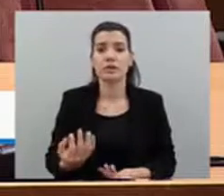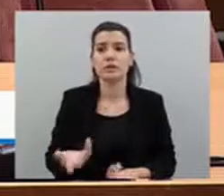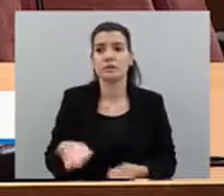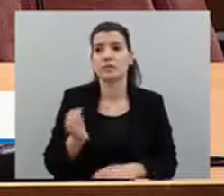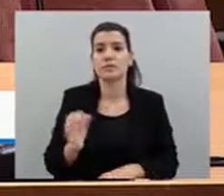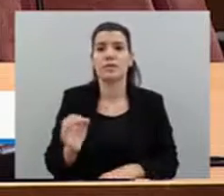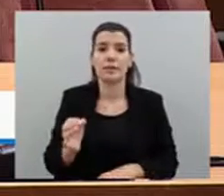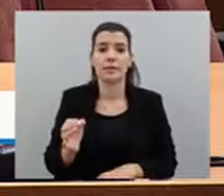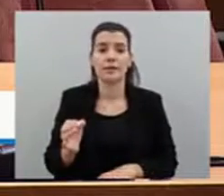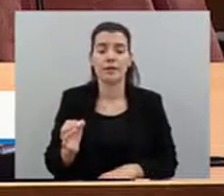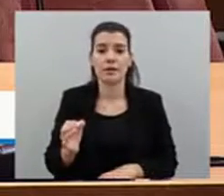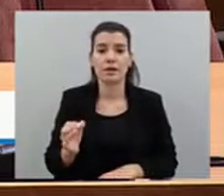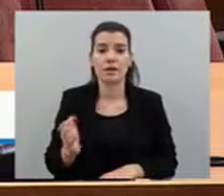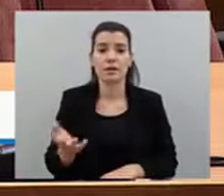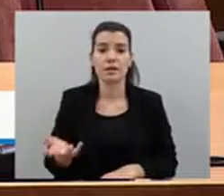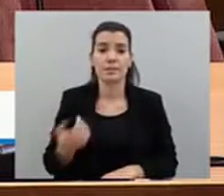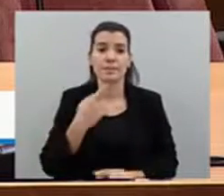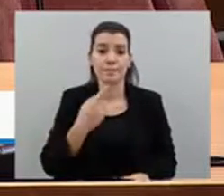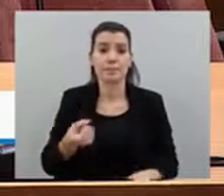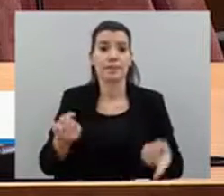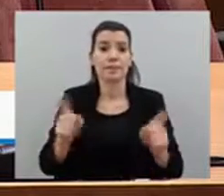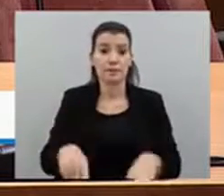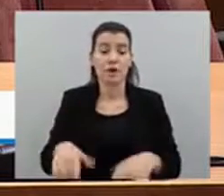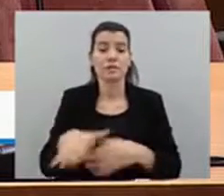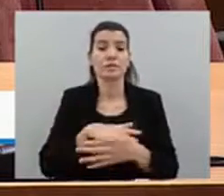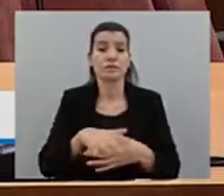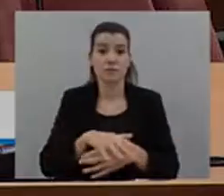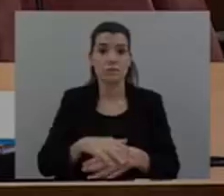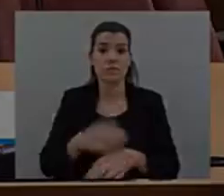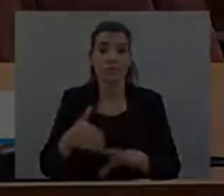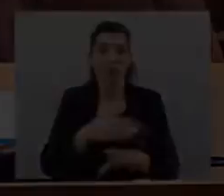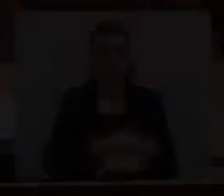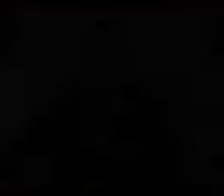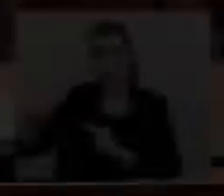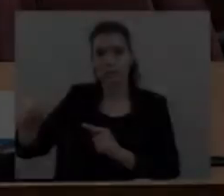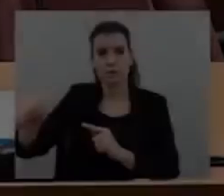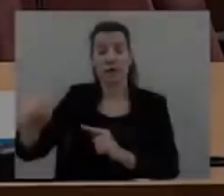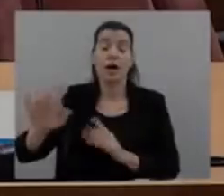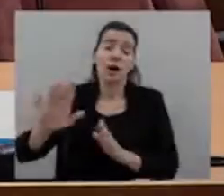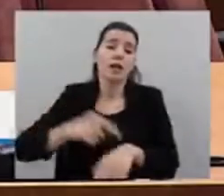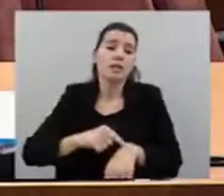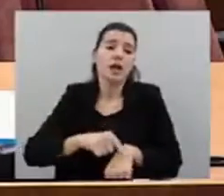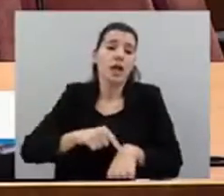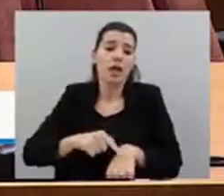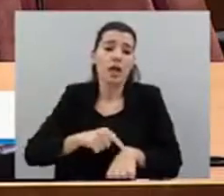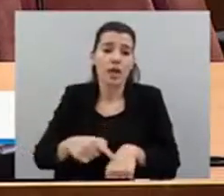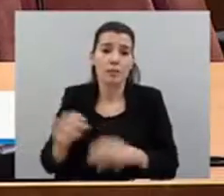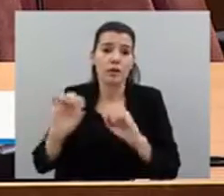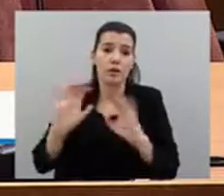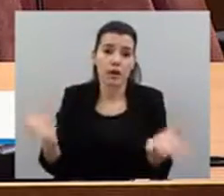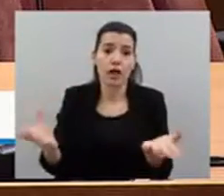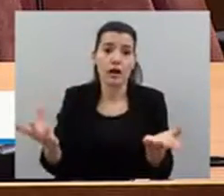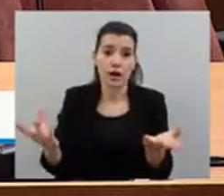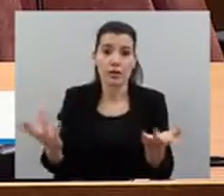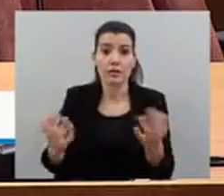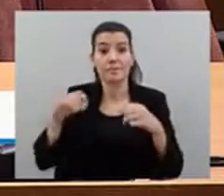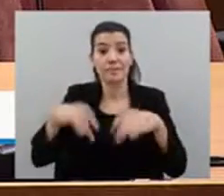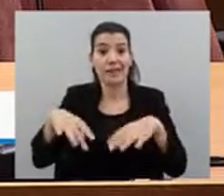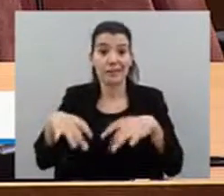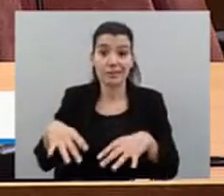repor então a situação pré existente, como a CCDR referia. Justamente para